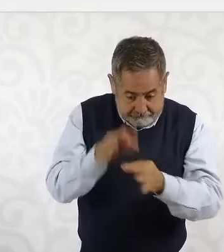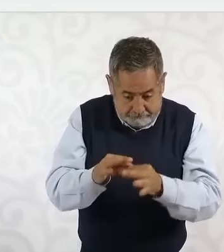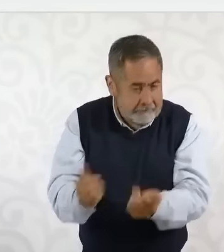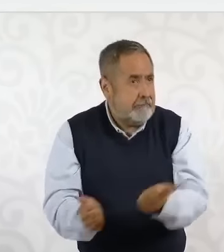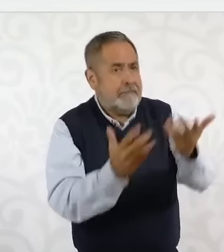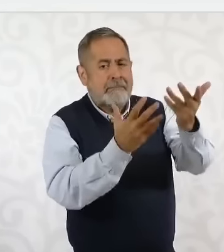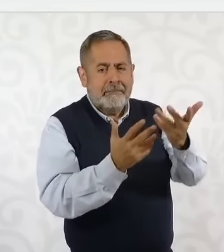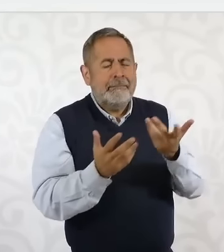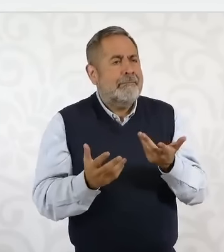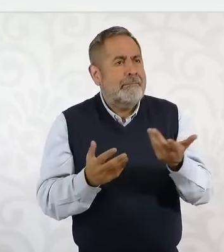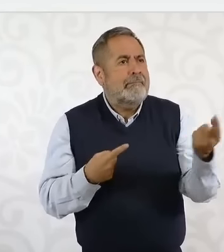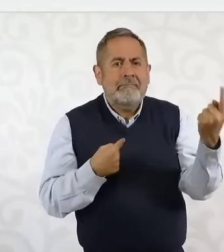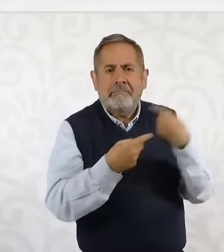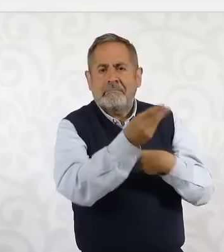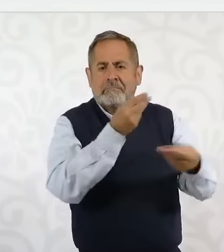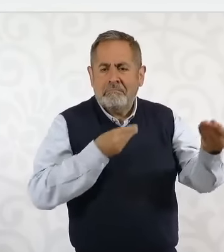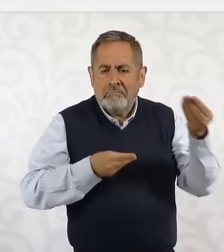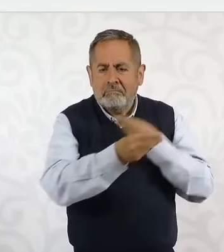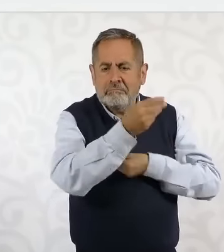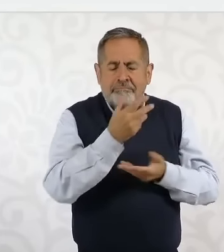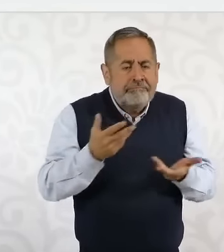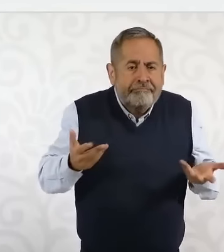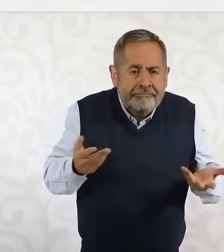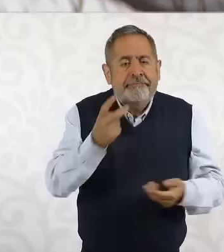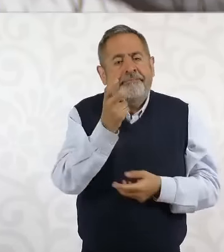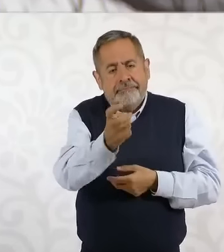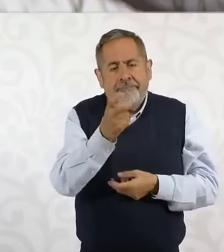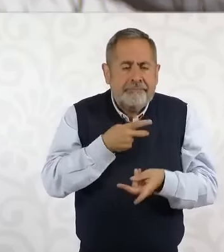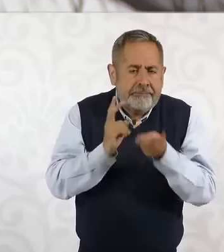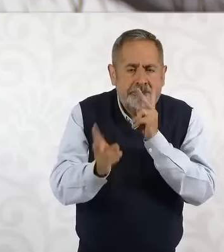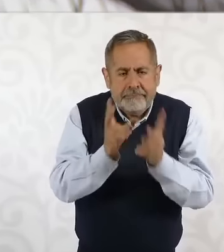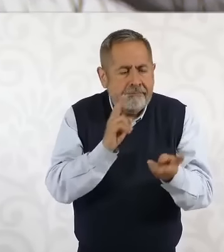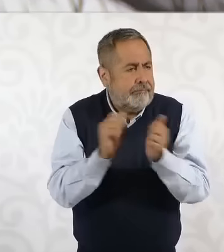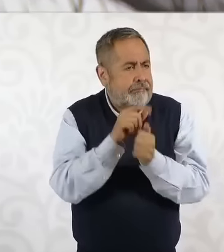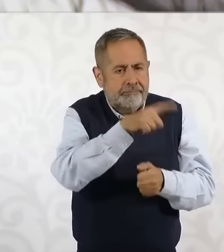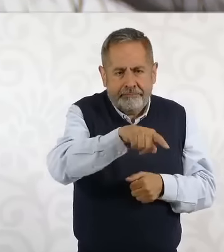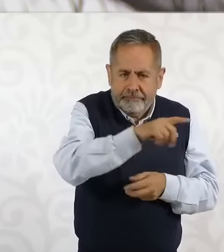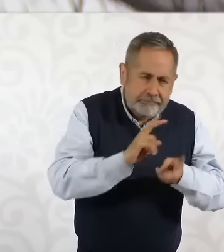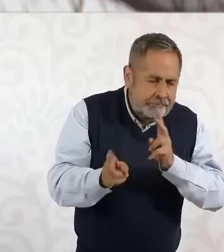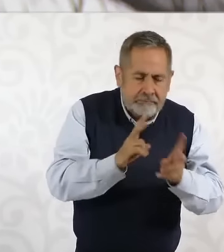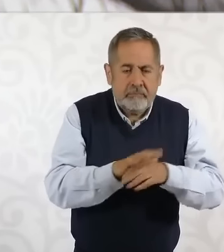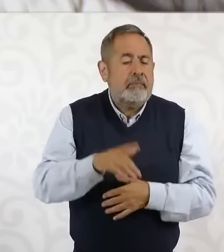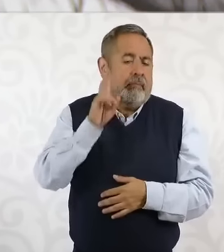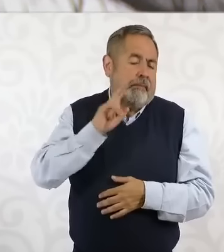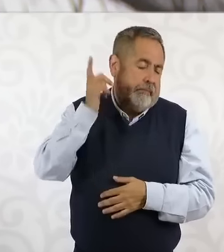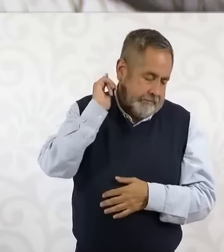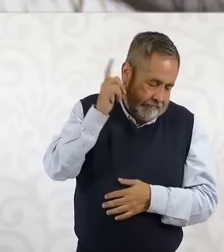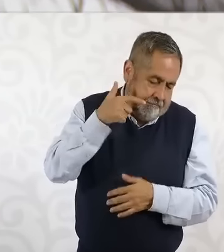parte de la de los planteamientos que hacemos en estas pláticas y eh esperamos llegar a un acuerdo,